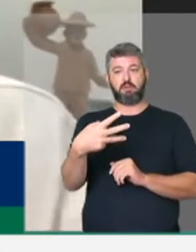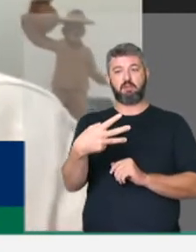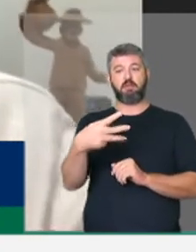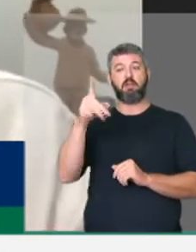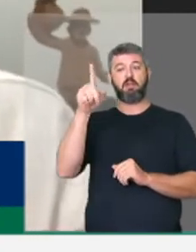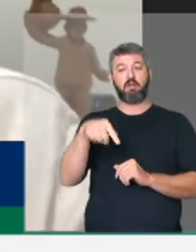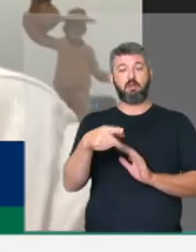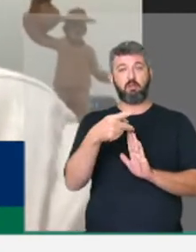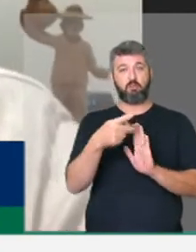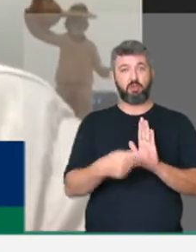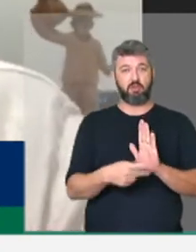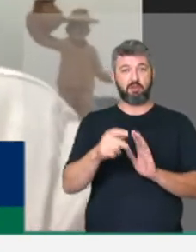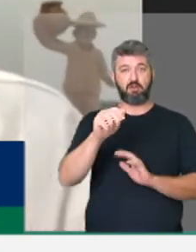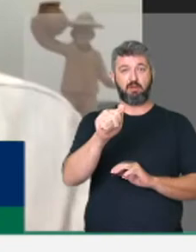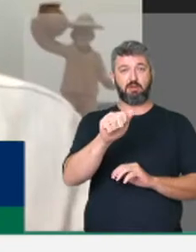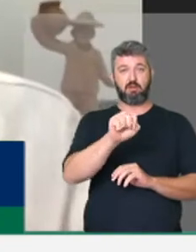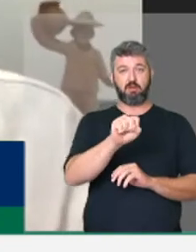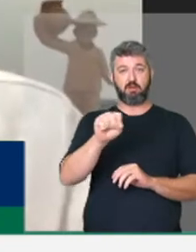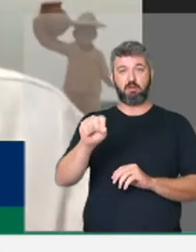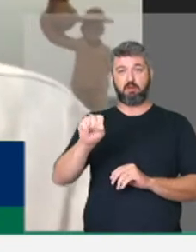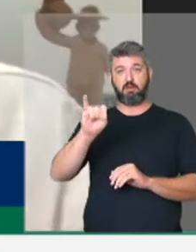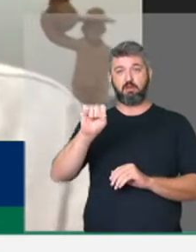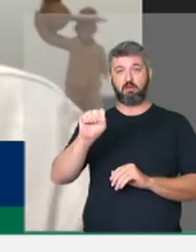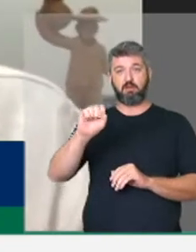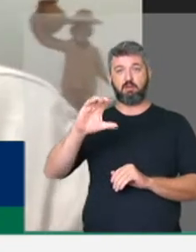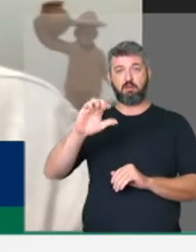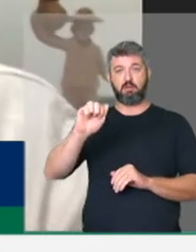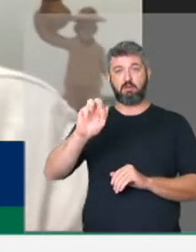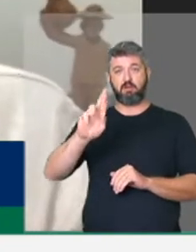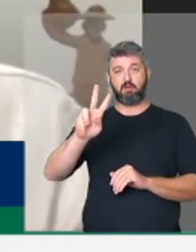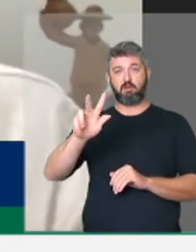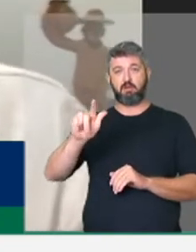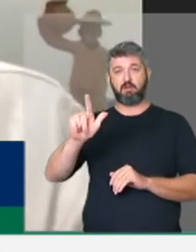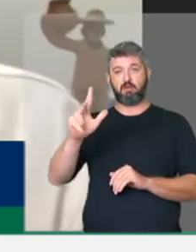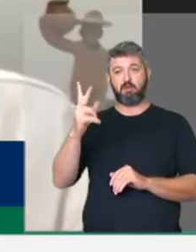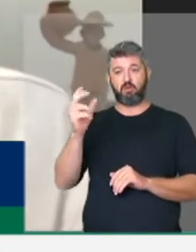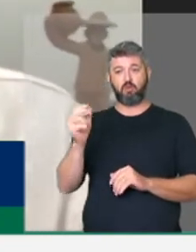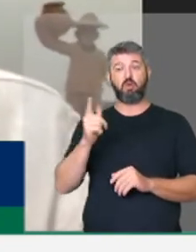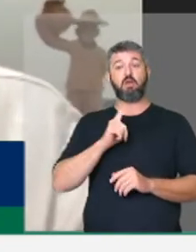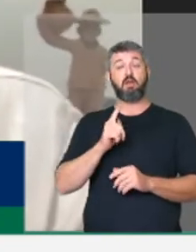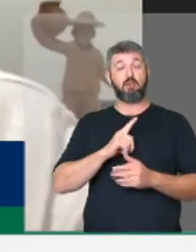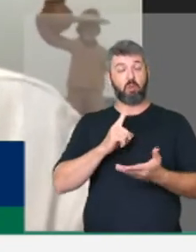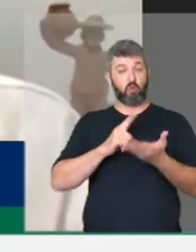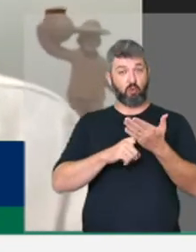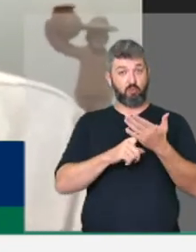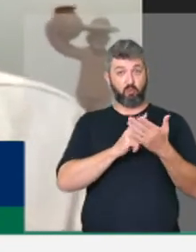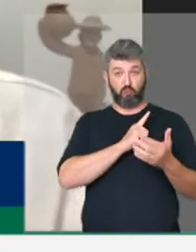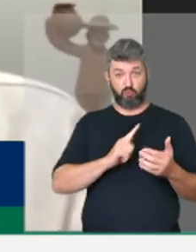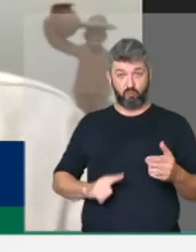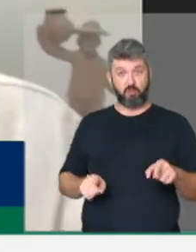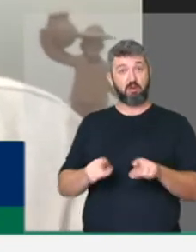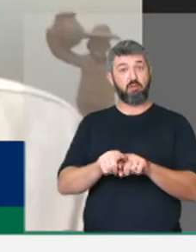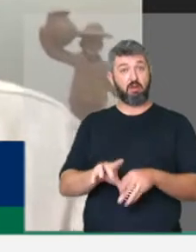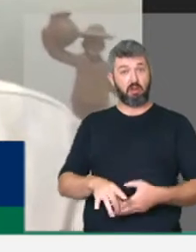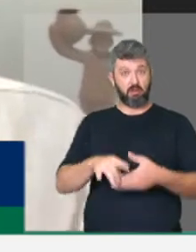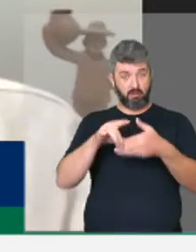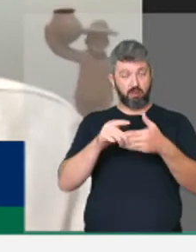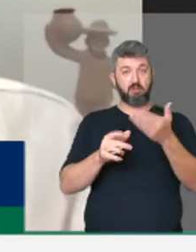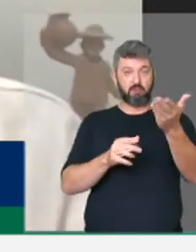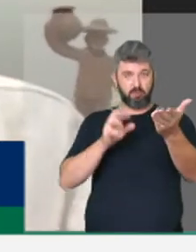INCLUÍDA PARTE DE DÍVIDAS QUE CONSTA DOS FUNDOS CONSTITUCIONAIS PARA OS PEQUENOS AGRICULTORES E